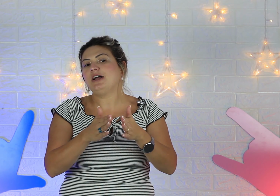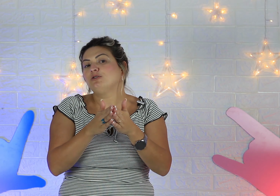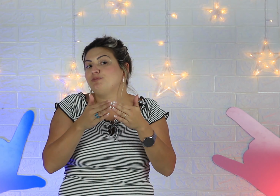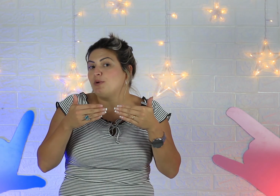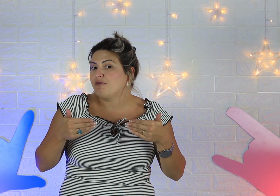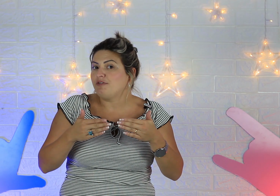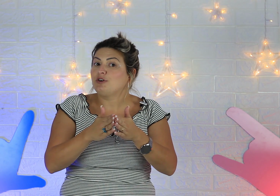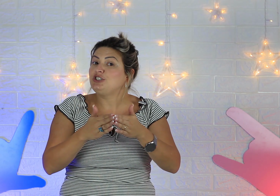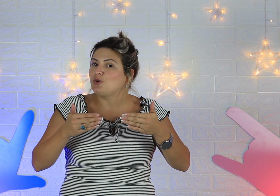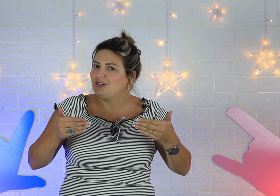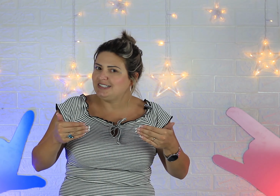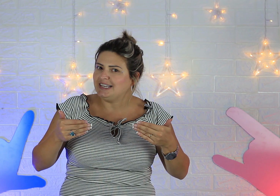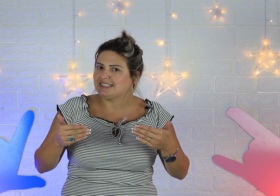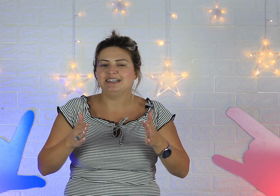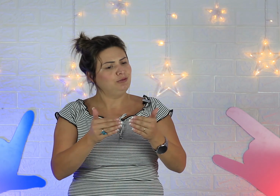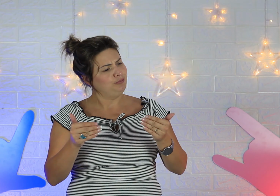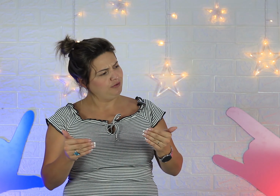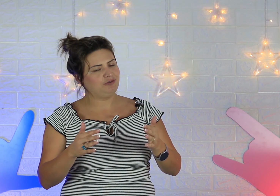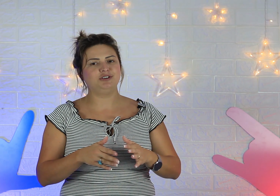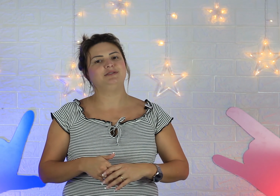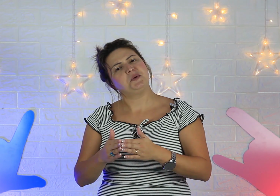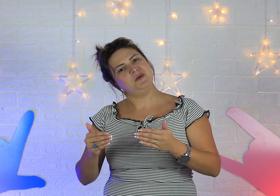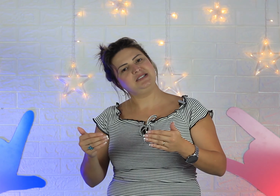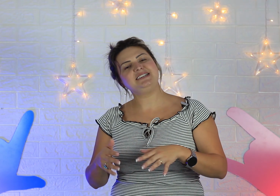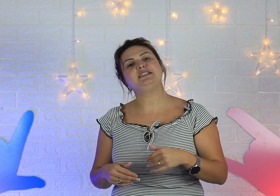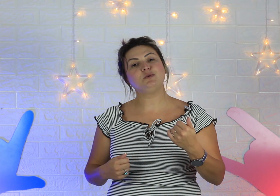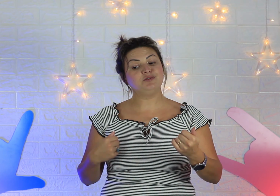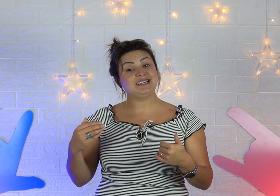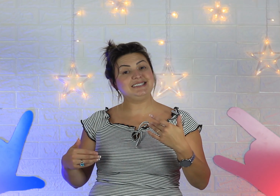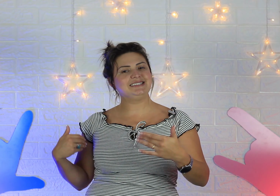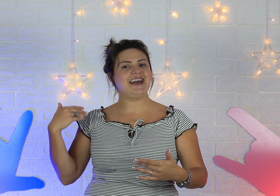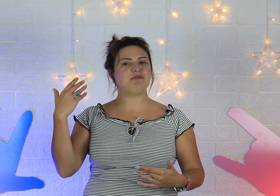mesmo sinal de por favor me diz Com licença então por favor com licença Então quando você quiser